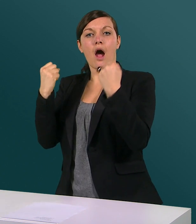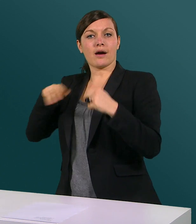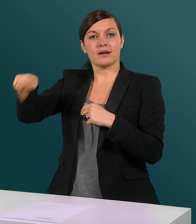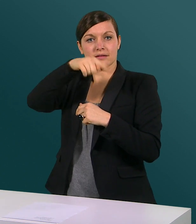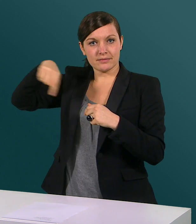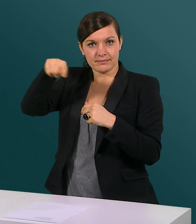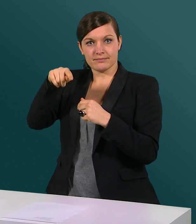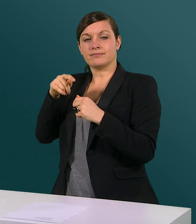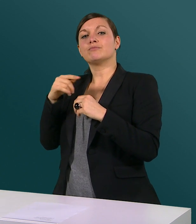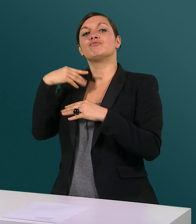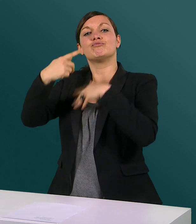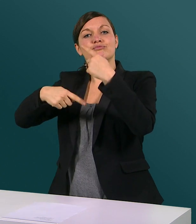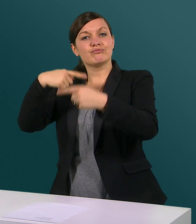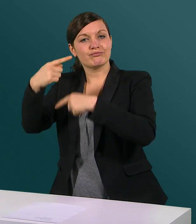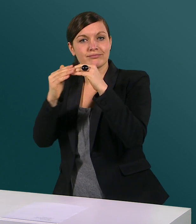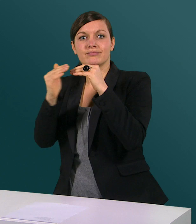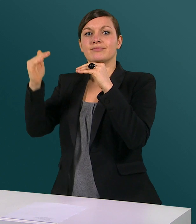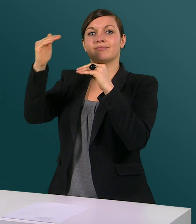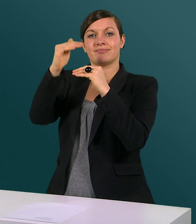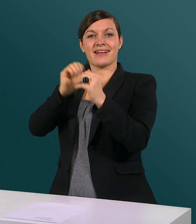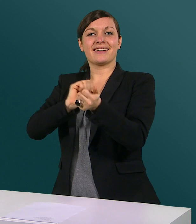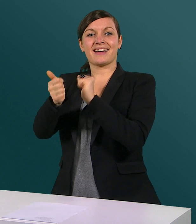mit Fahren angefangen. Später hat er in